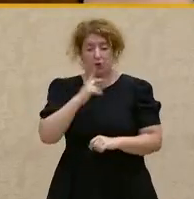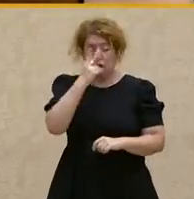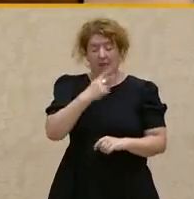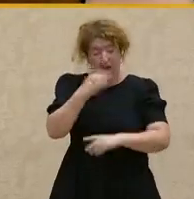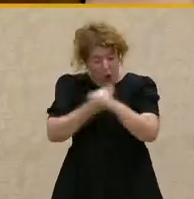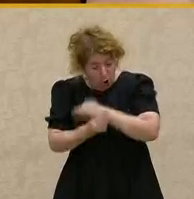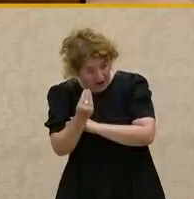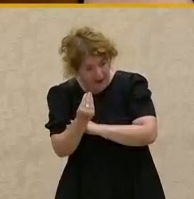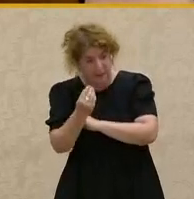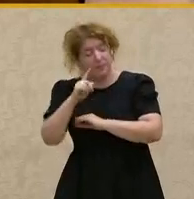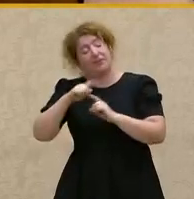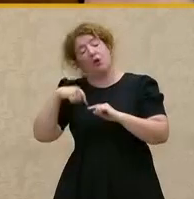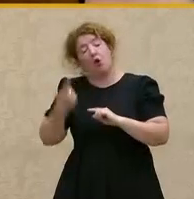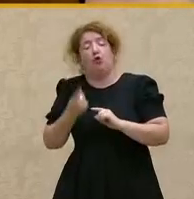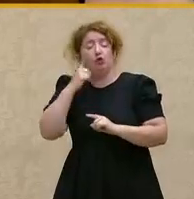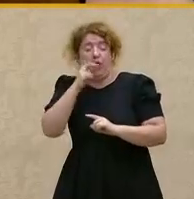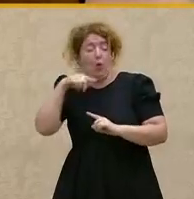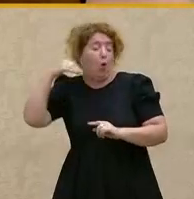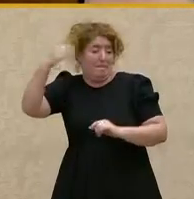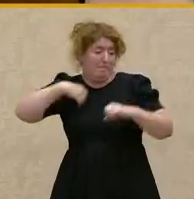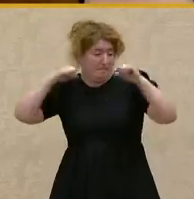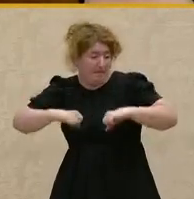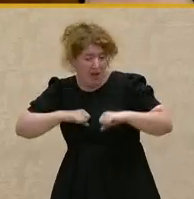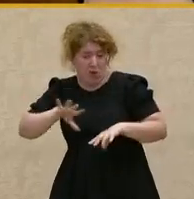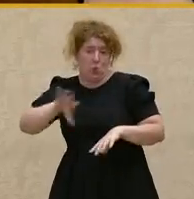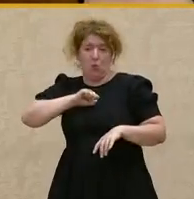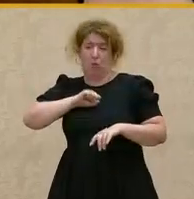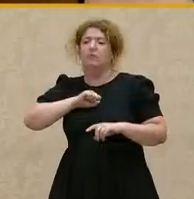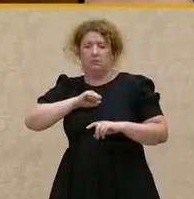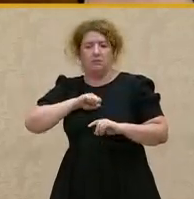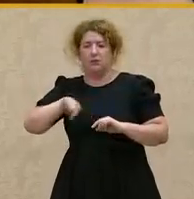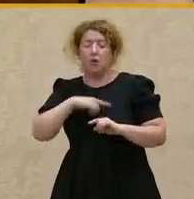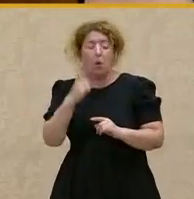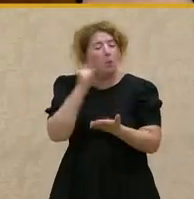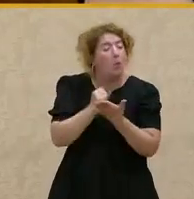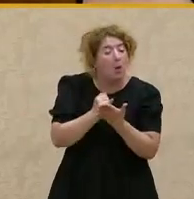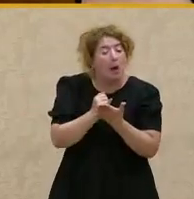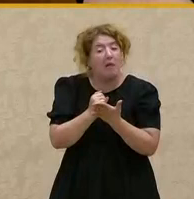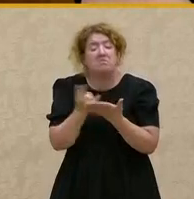adquirida como congénita es ir aprendiendo del error y de lo que cada persona necesita. Aquí